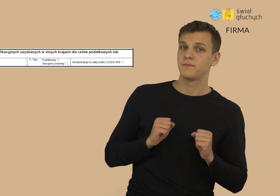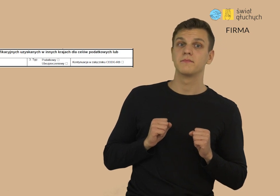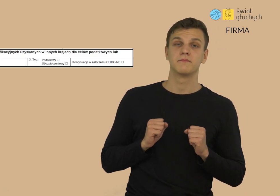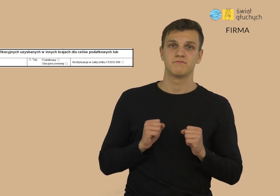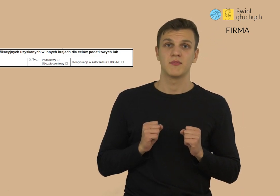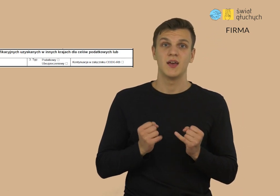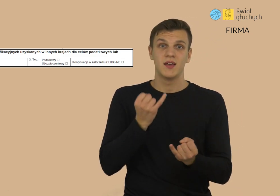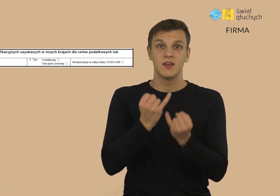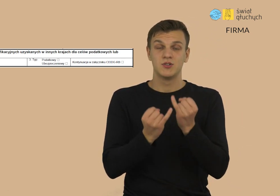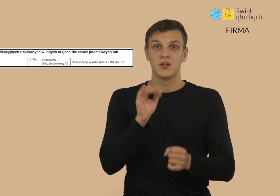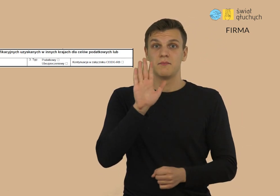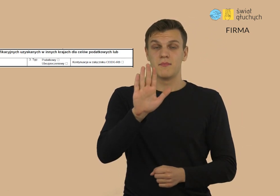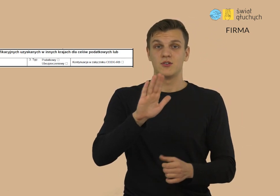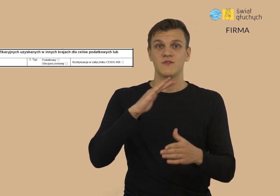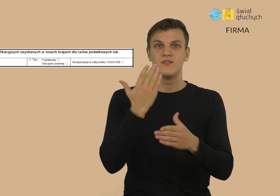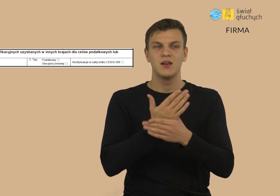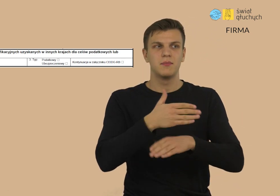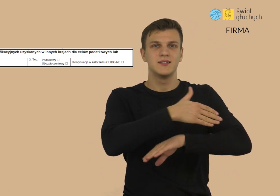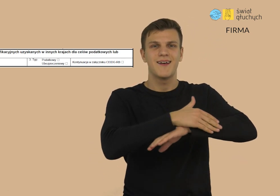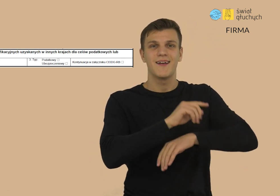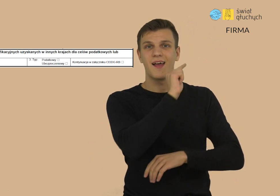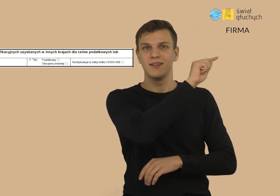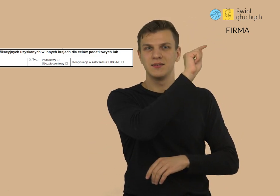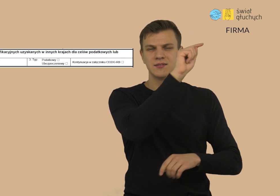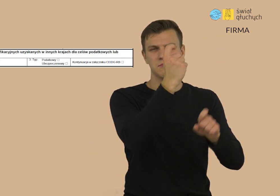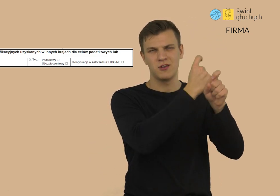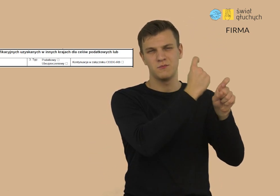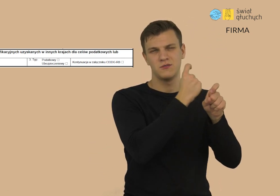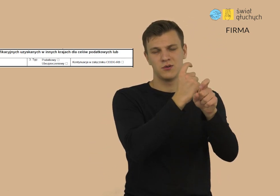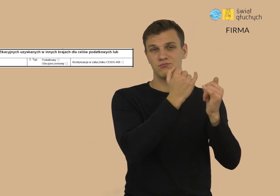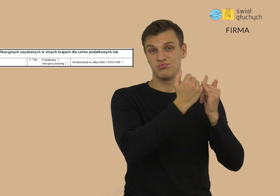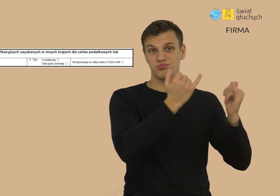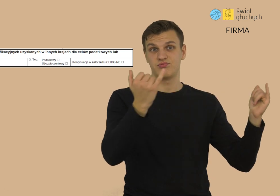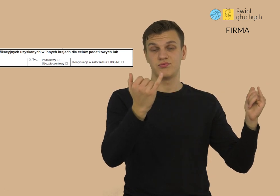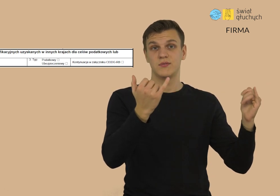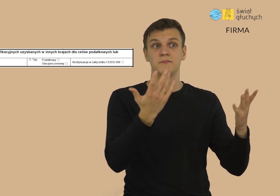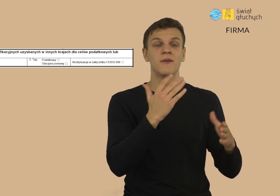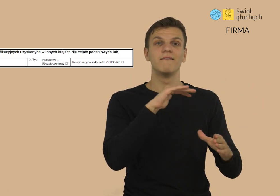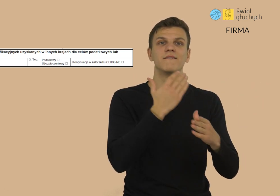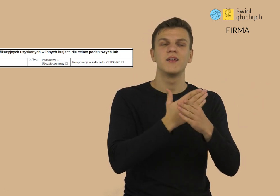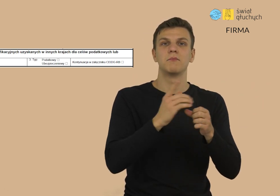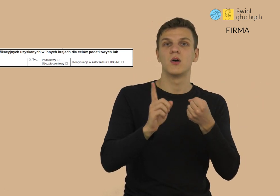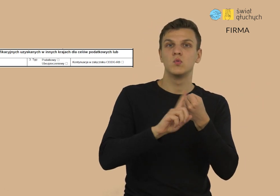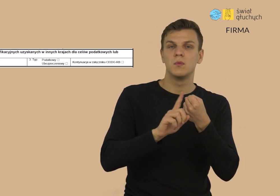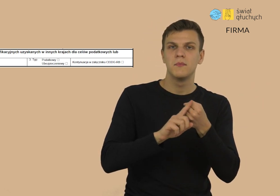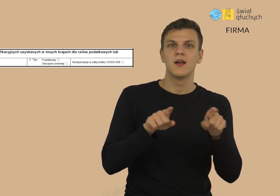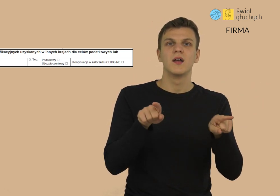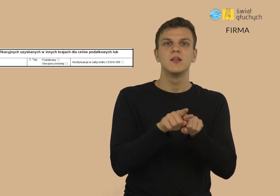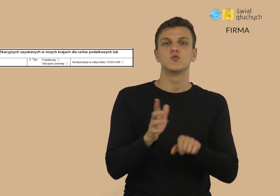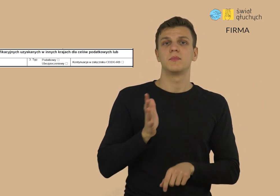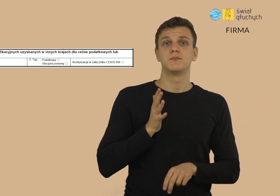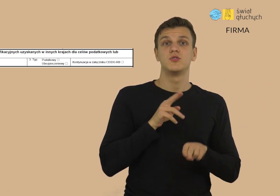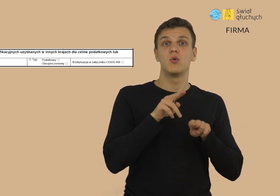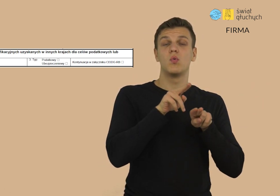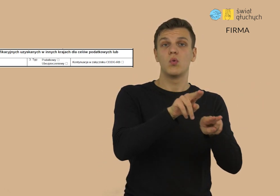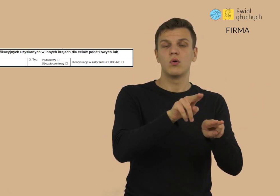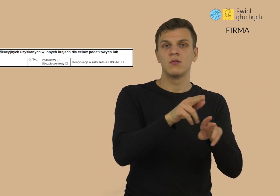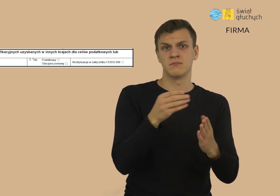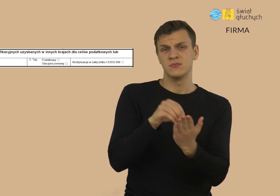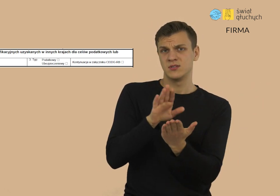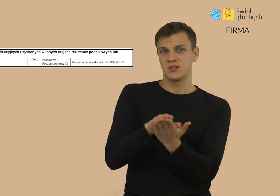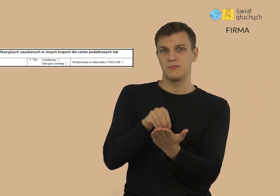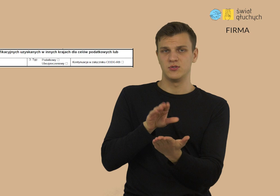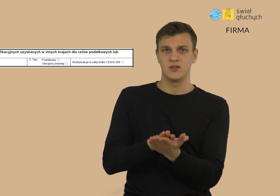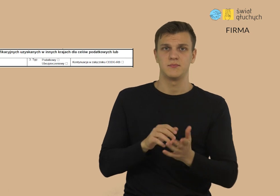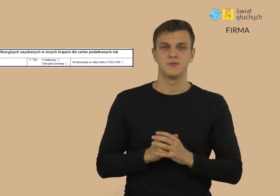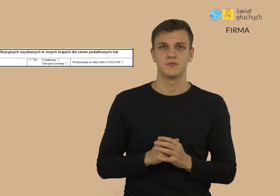Jeśli posiadasz firmę w innym państwie, zapisz jej numer identyfikacyjny oraz numer ubezpieczenia, do którego należy.